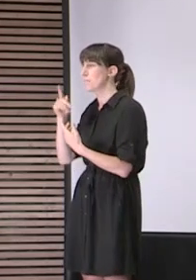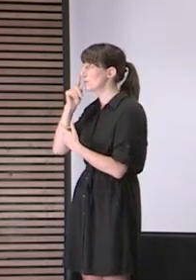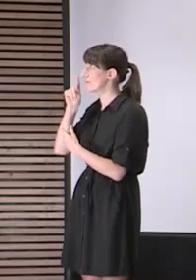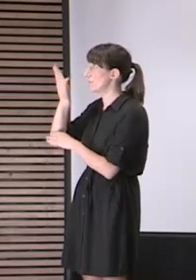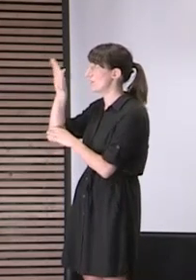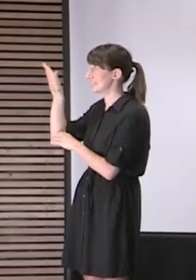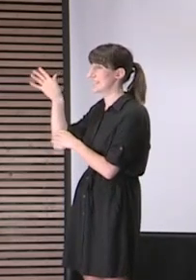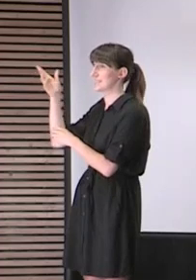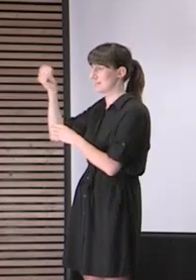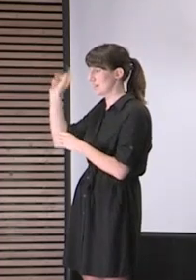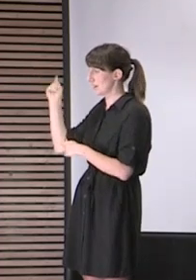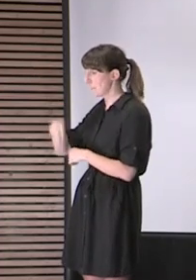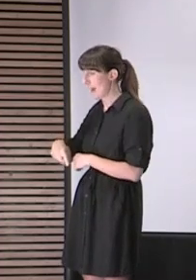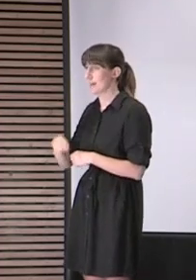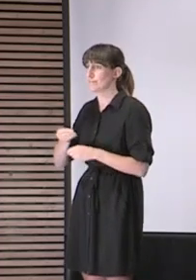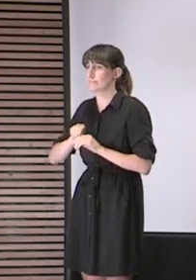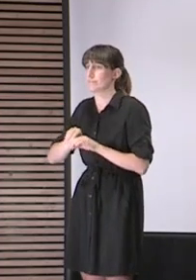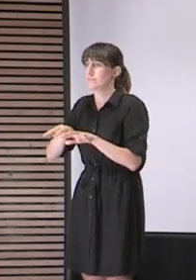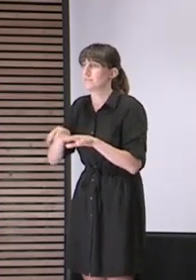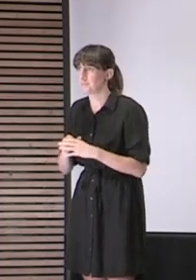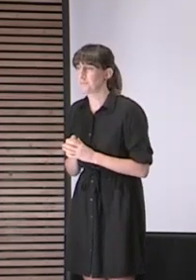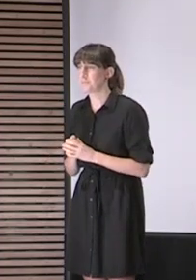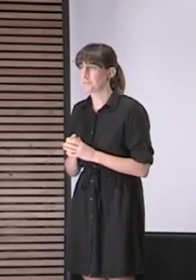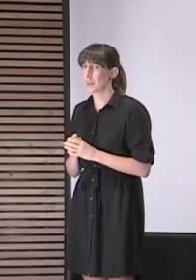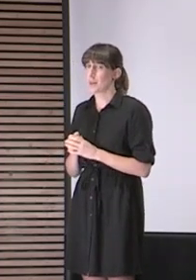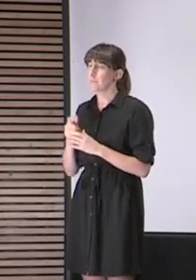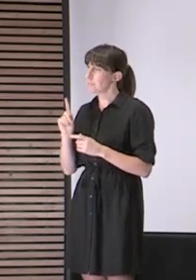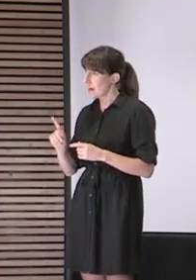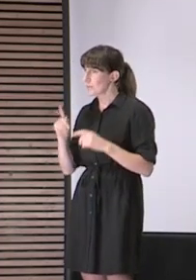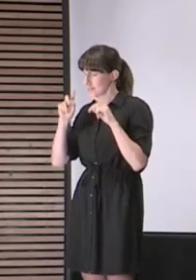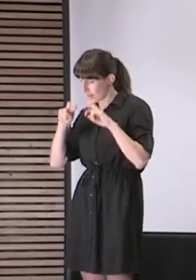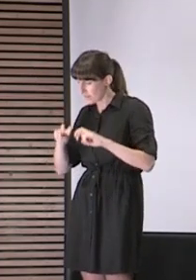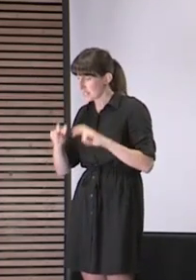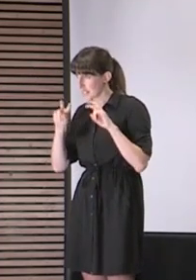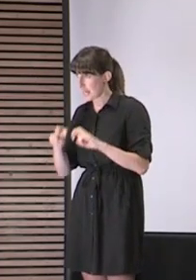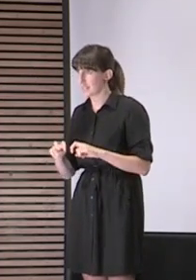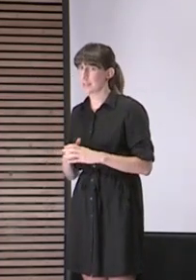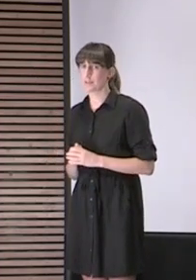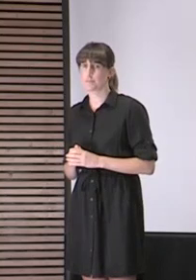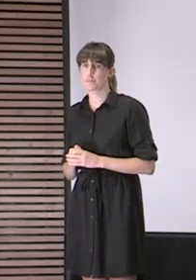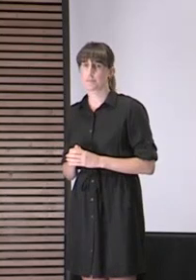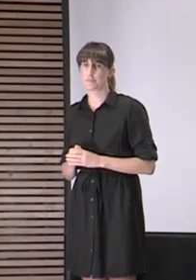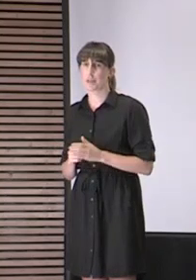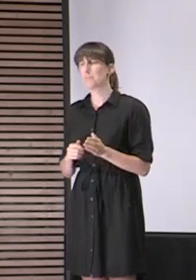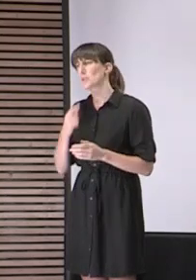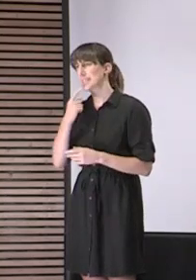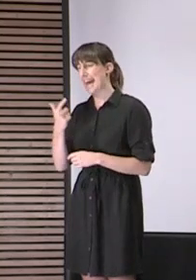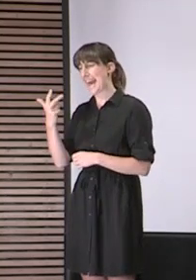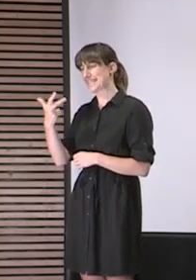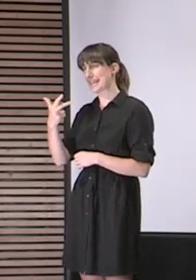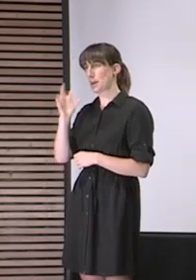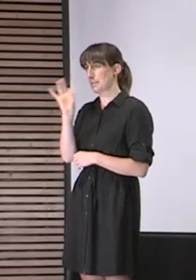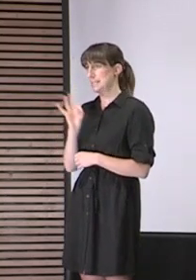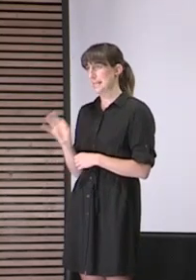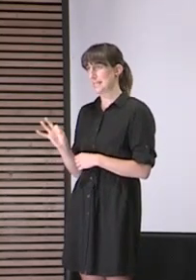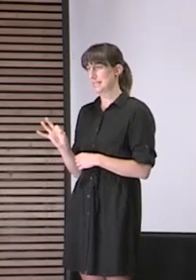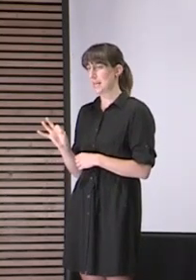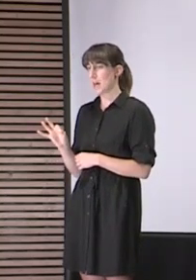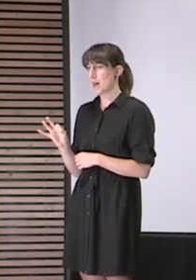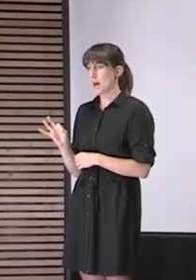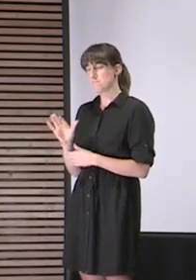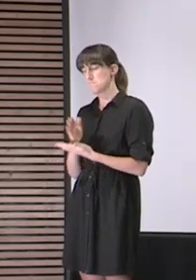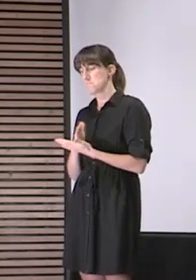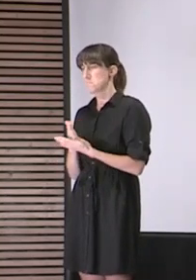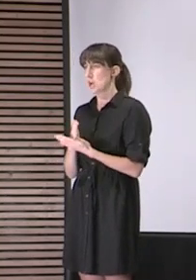es donde está ocurriendo la